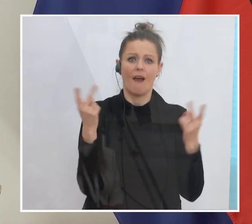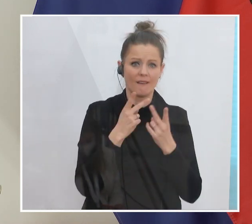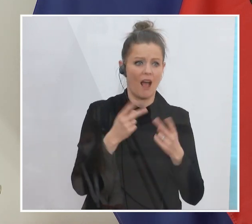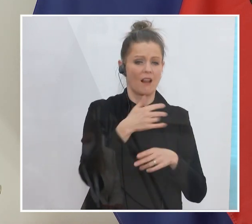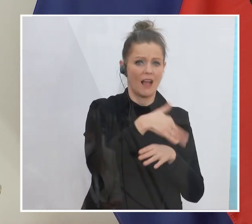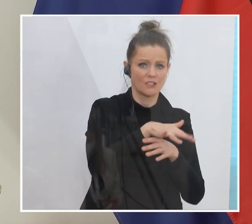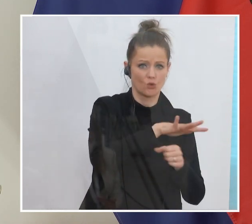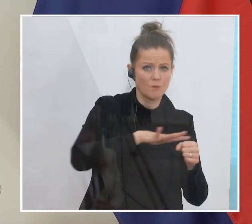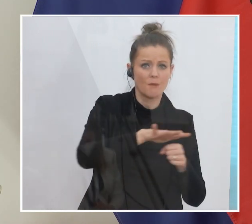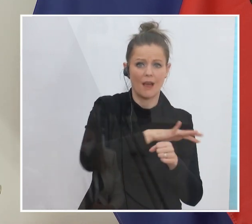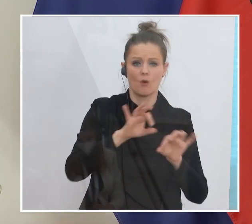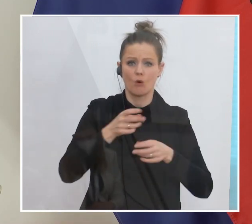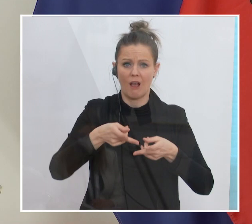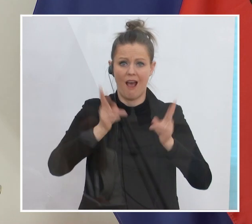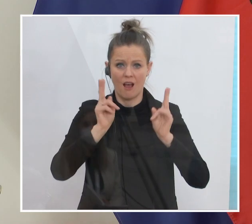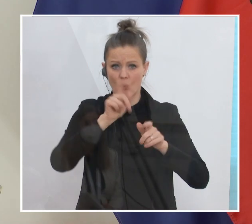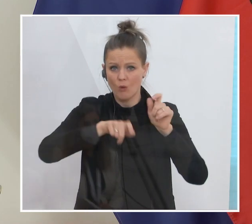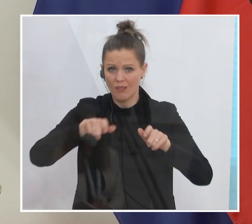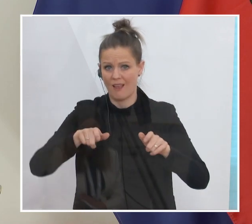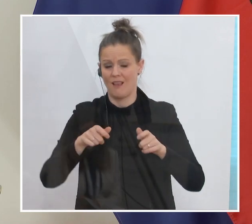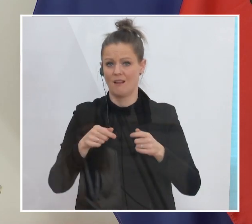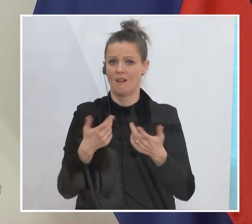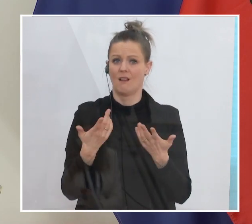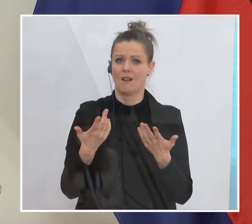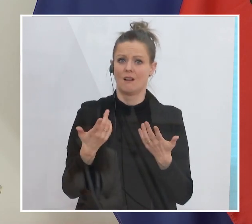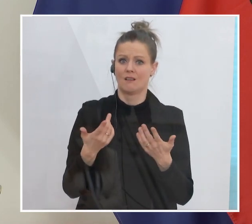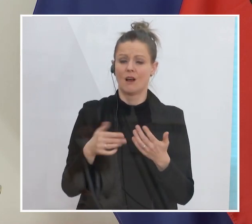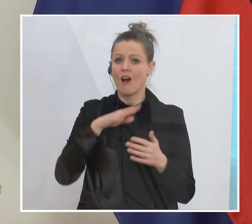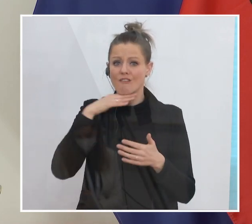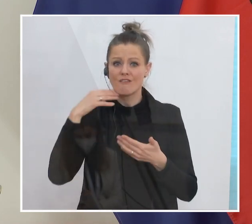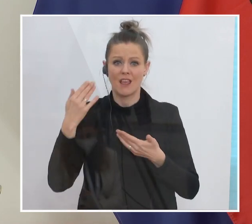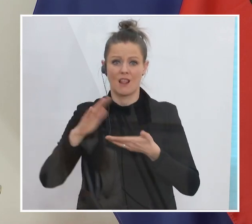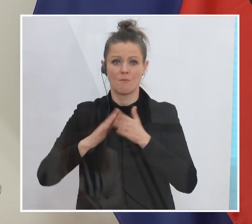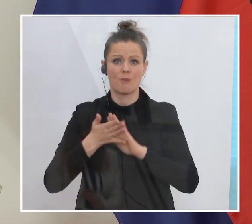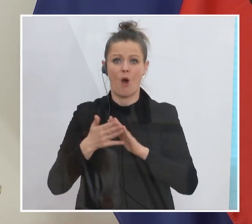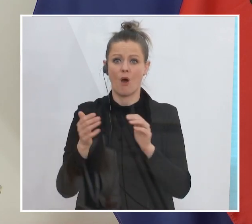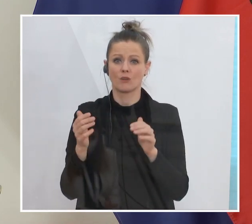das unsere Hoteliers sind, den vielen Brautpaaren, die jetzt schon seit über einem Jahr auch ihre